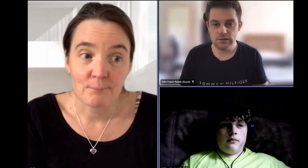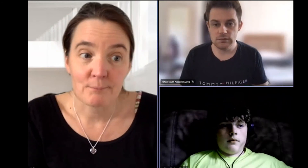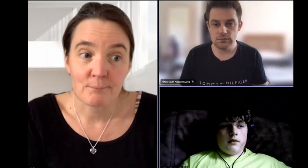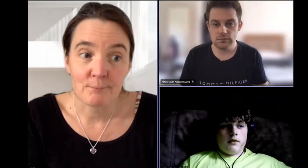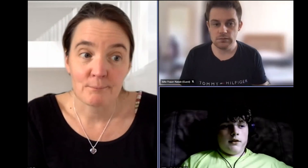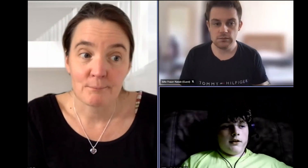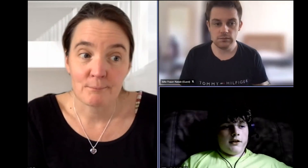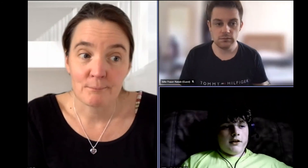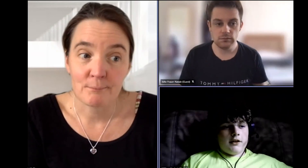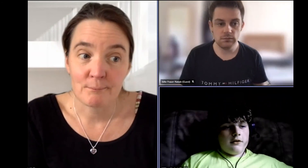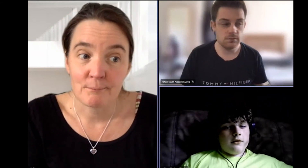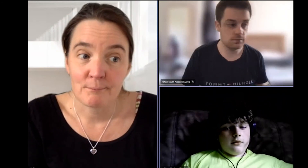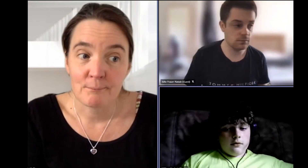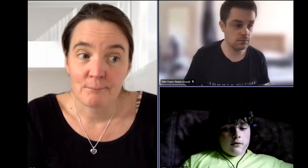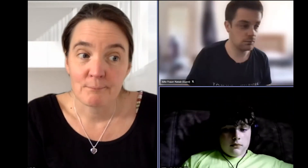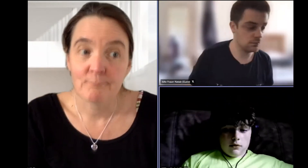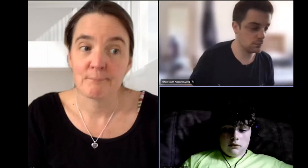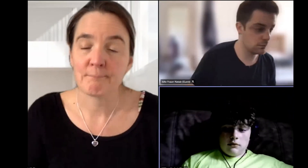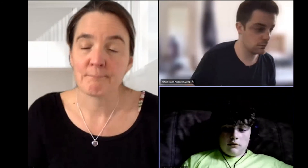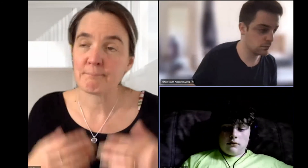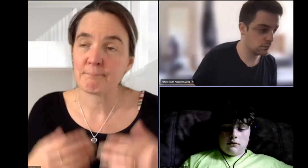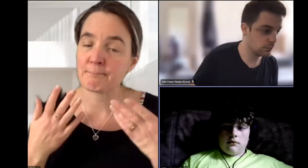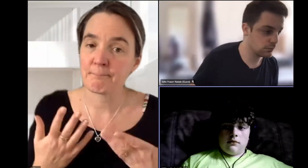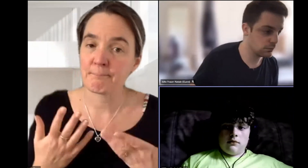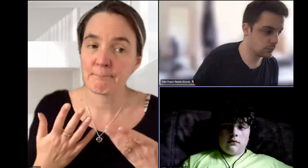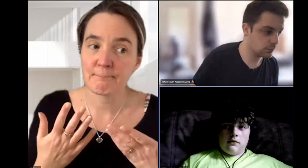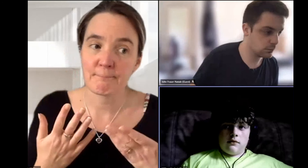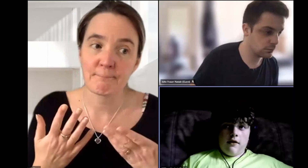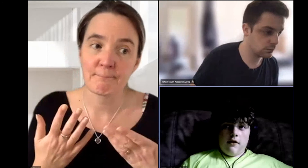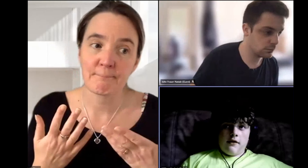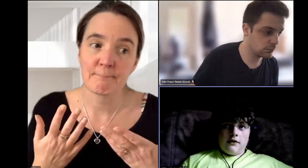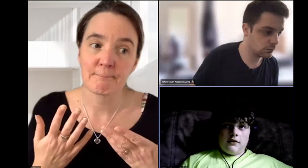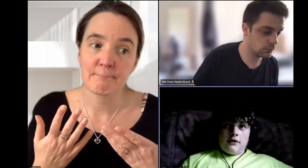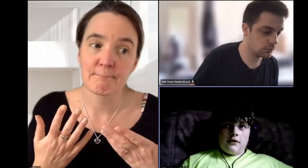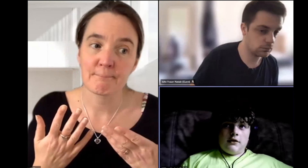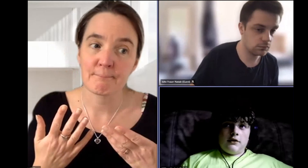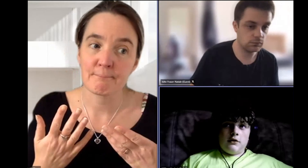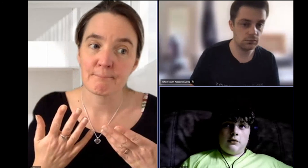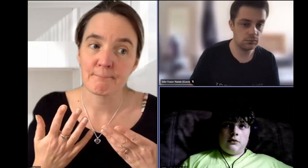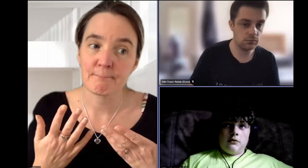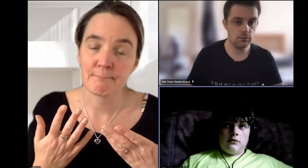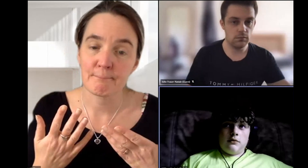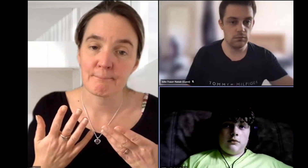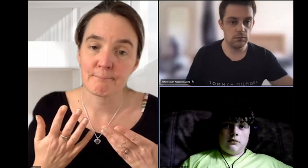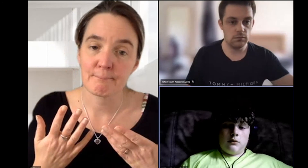Dwi’n meddwl, wel…